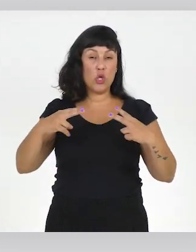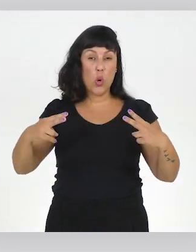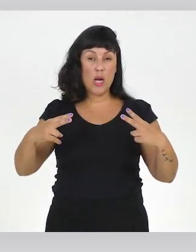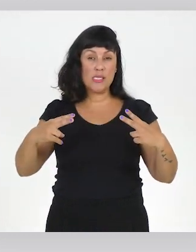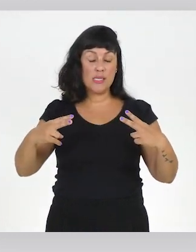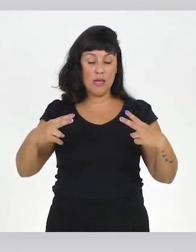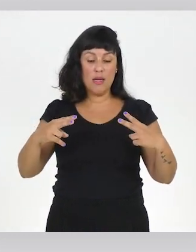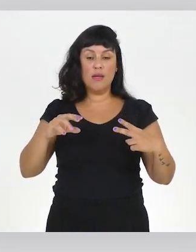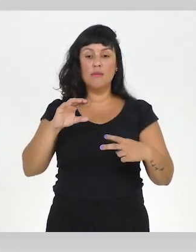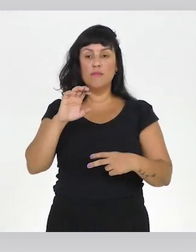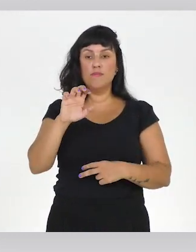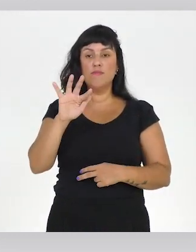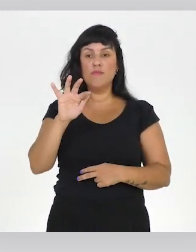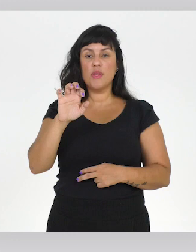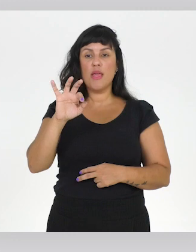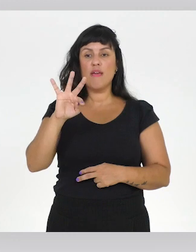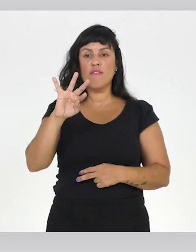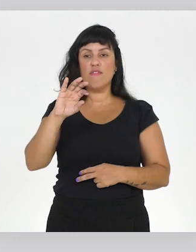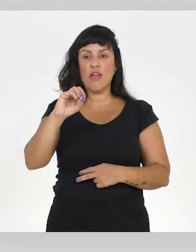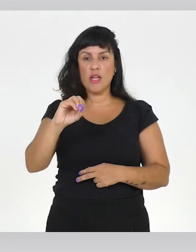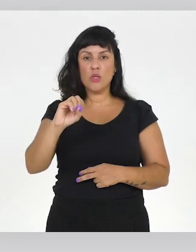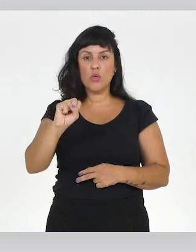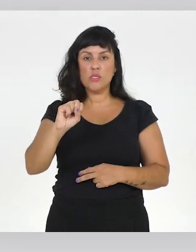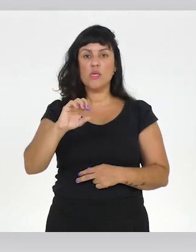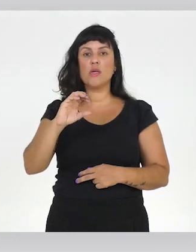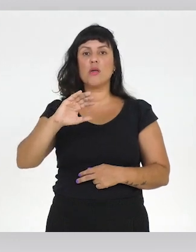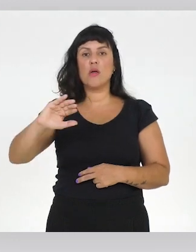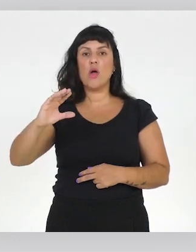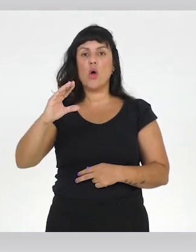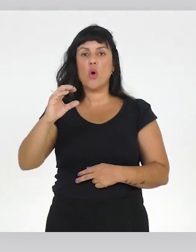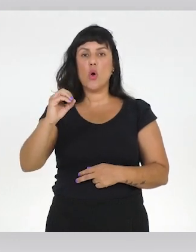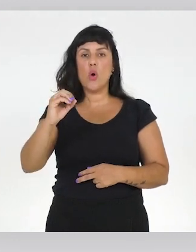o antialérgico, o médico pergunta se o paciente trabalha, por exemplo,